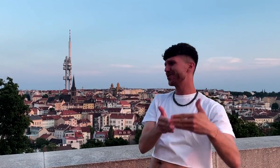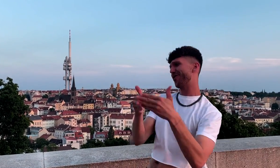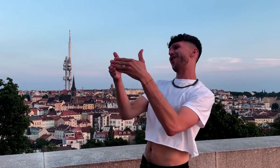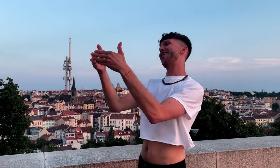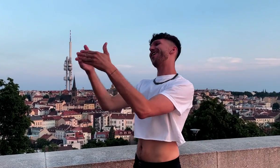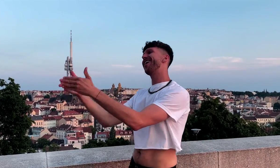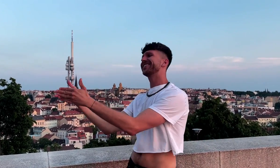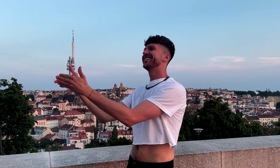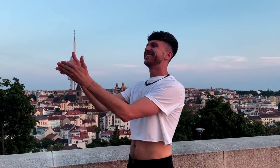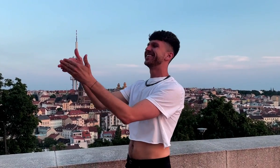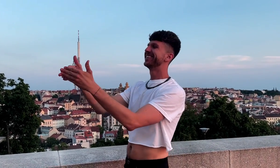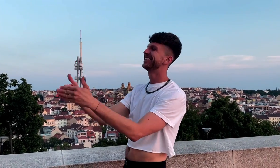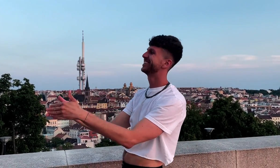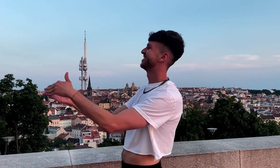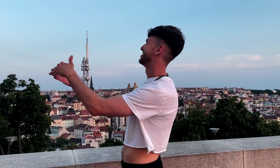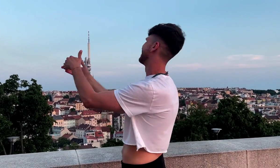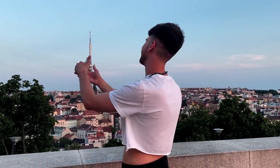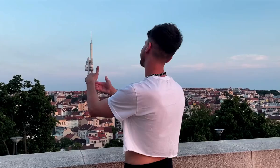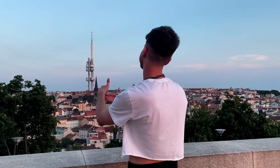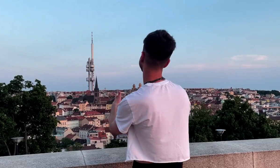Život vždycky půjde dál,